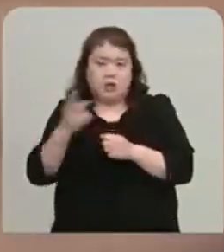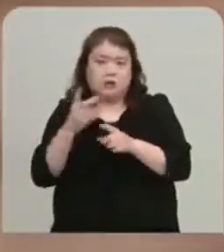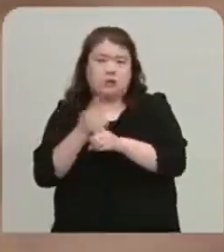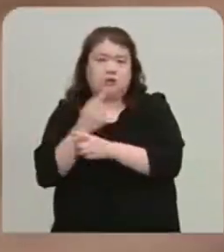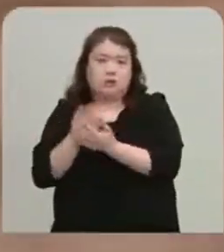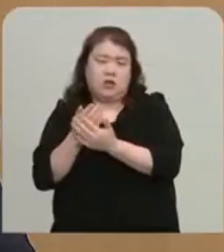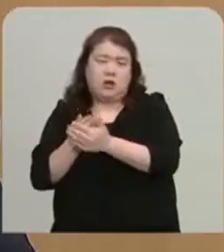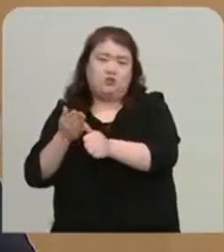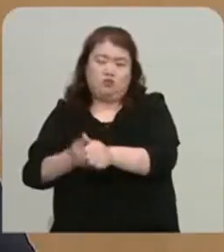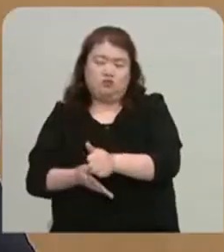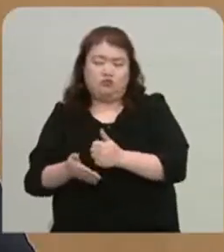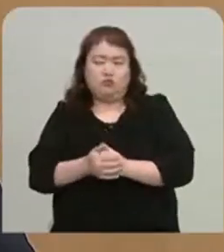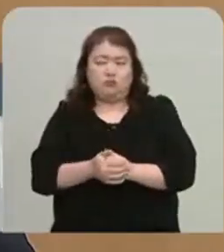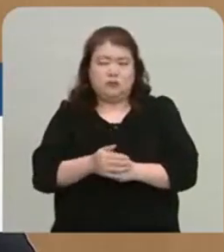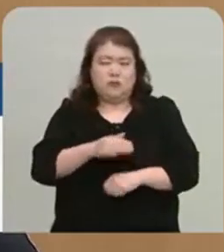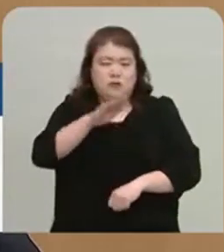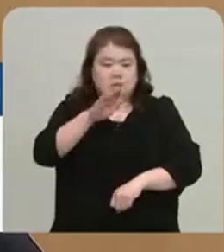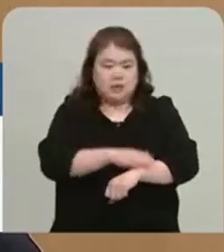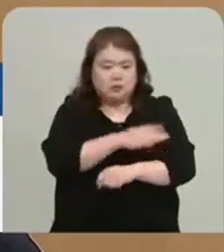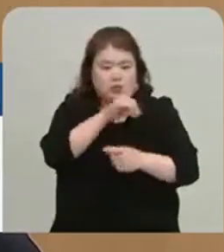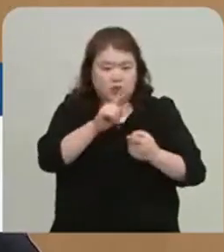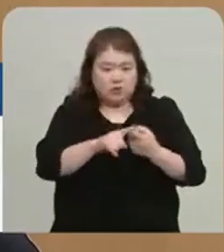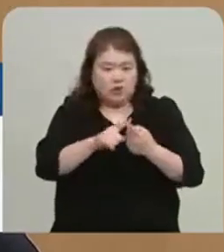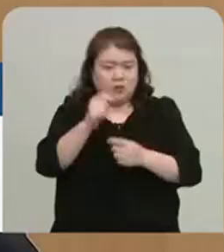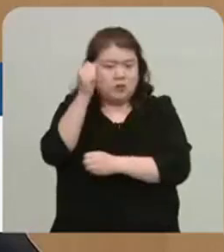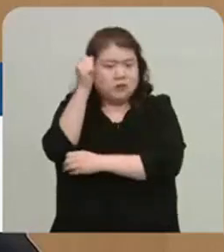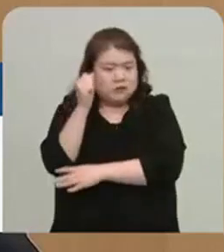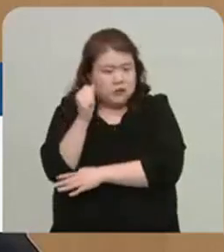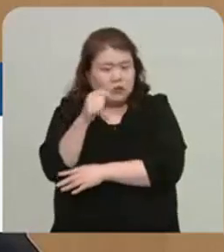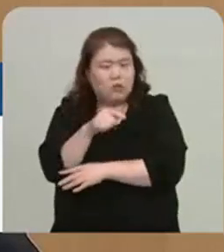최수/부안군 안전총괄과 주무관 : 잘못된 사항을 근거로 한 초안에